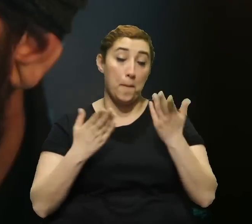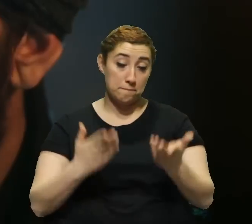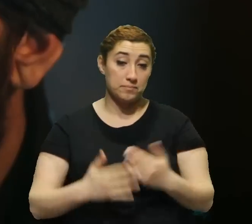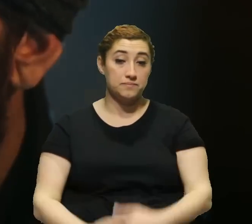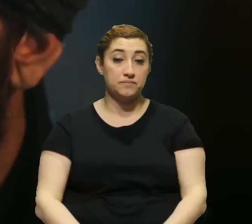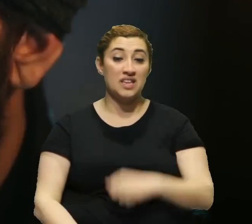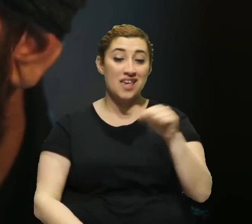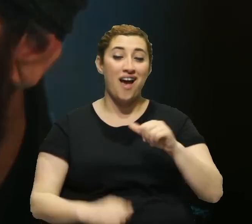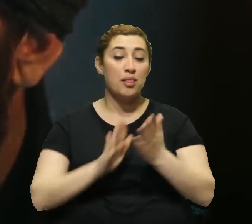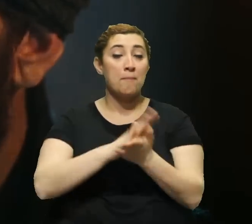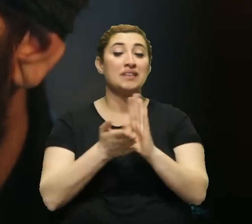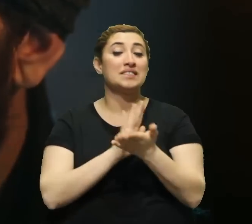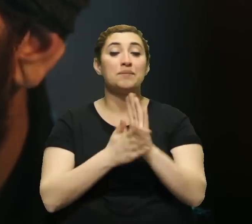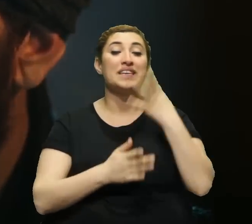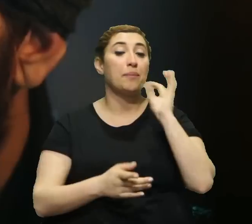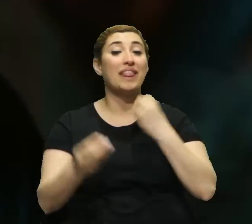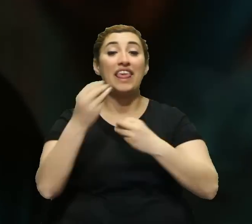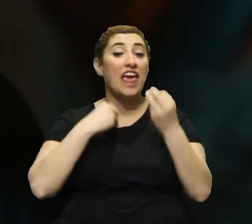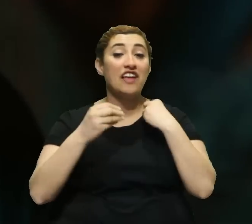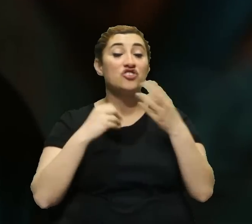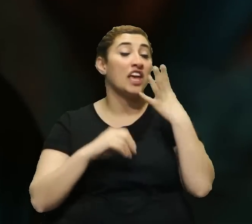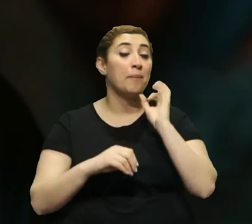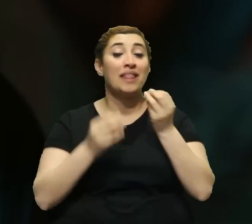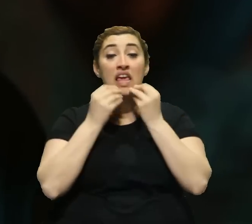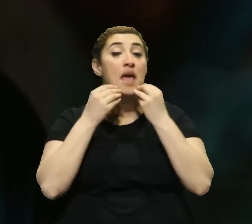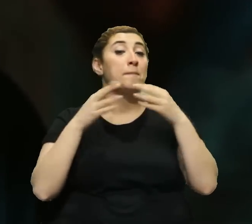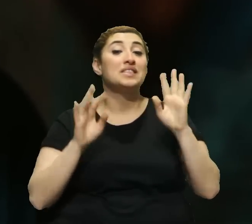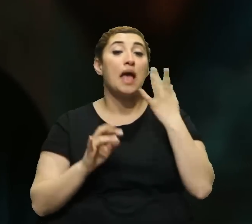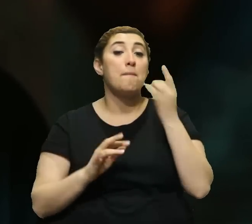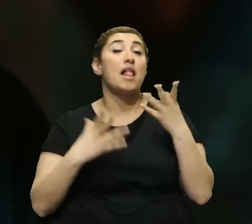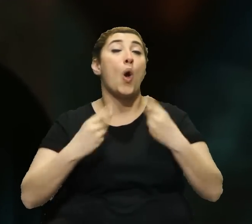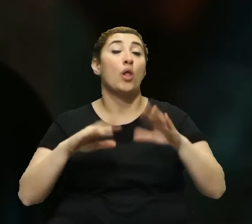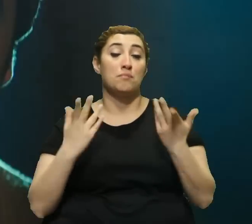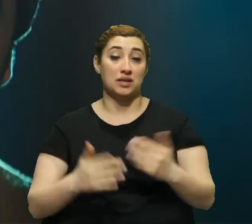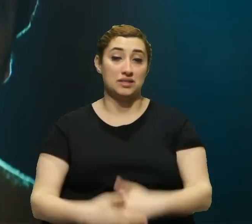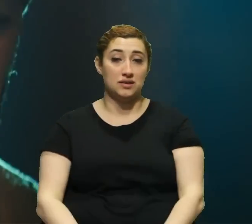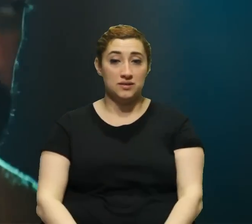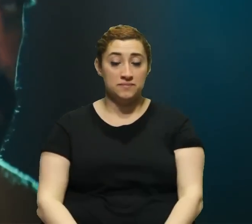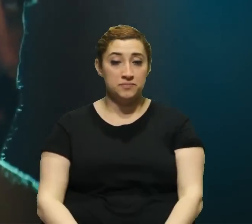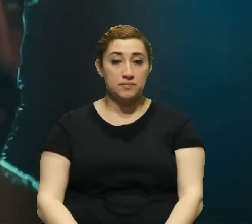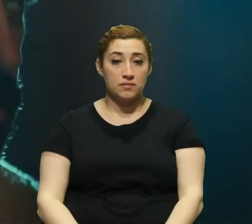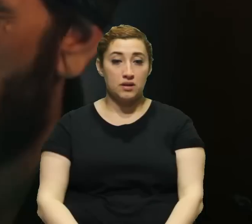Yağlı bazlamayı kimin yiyeceği, kimin yiyemeyeceği belli olmaz.